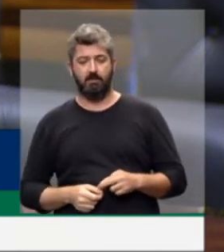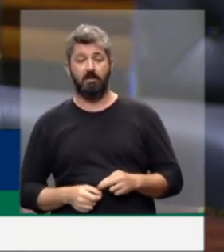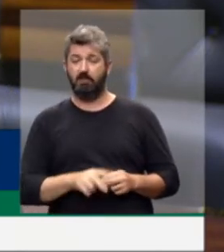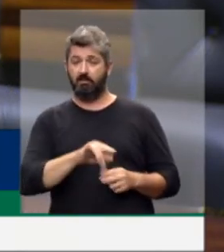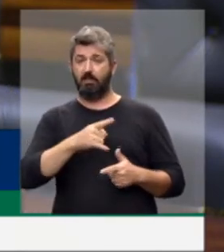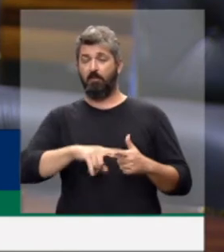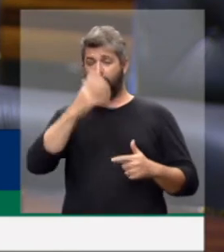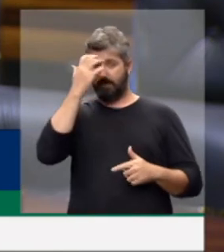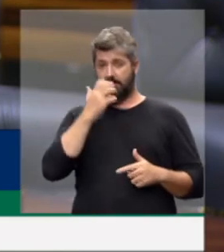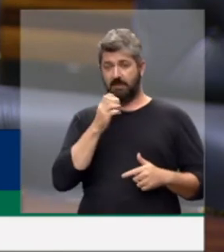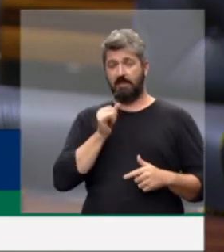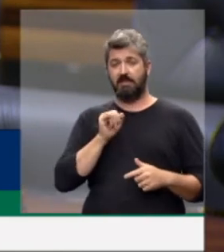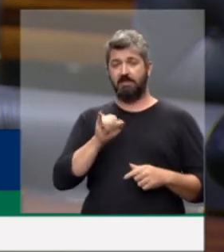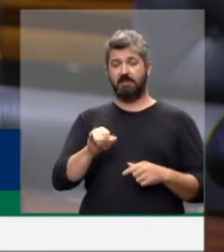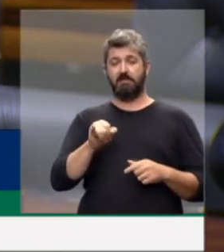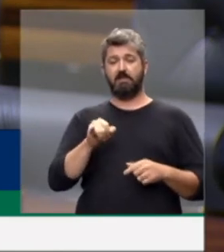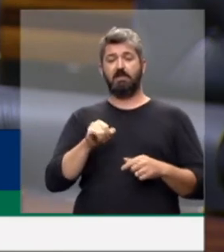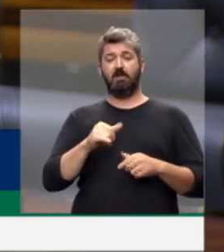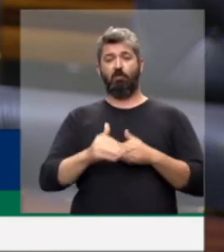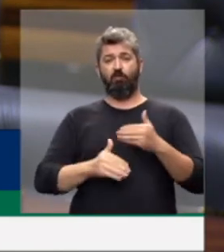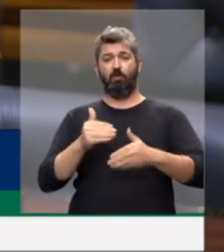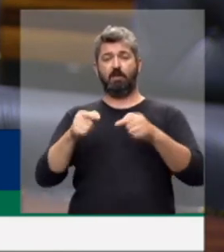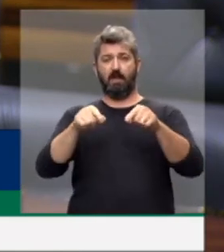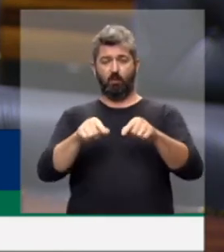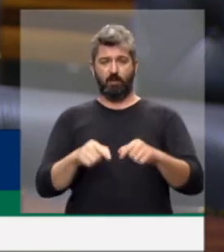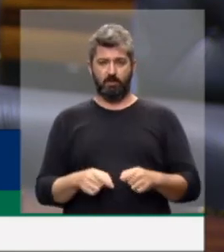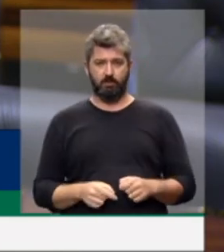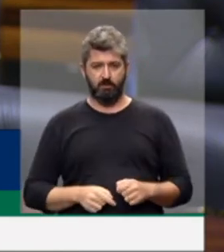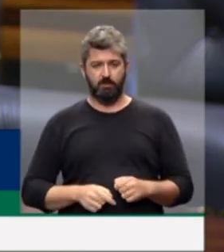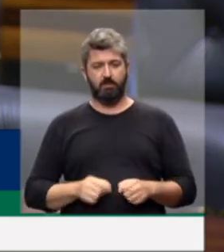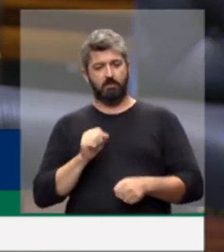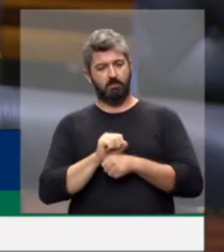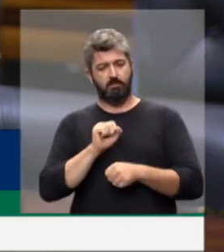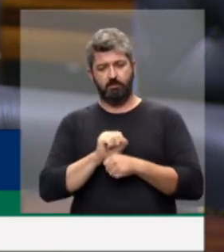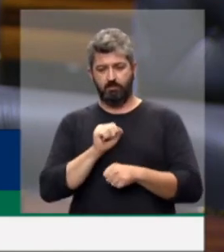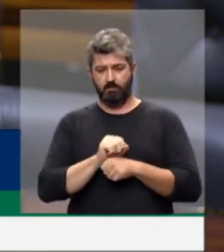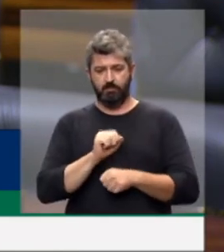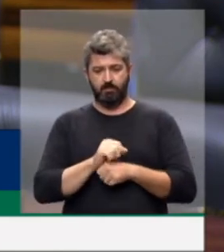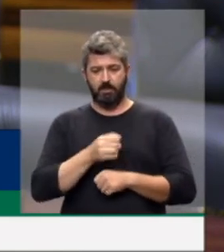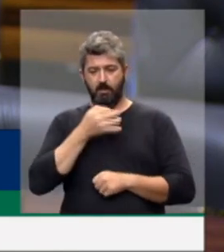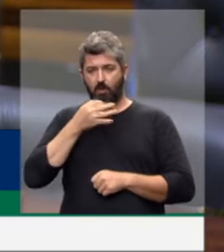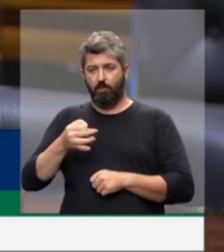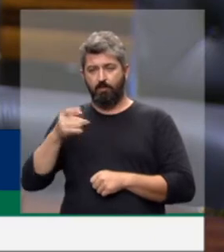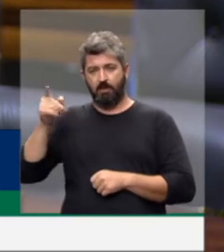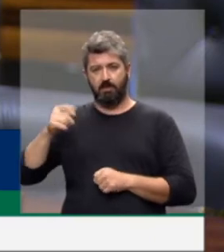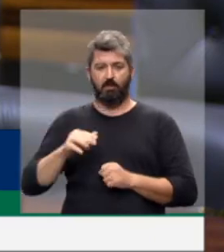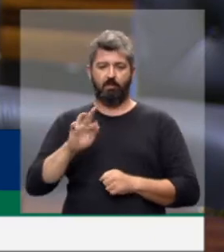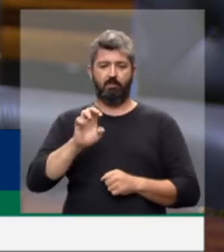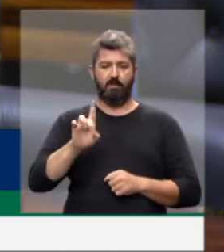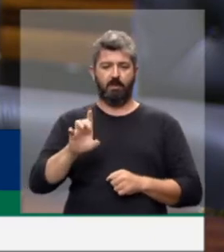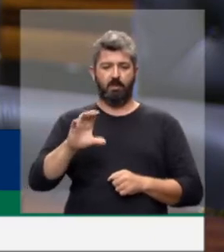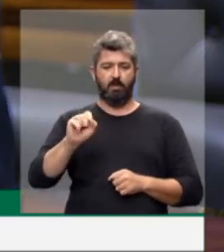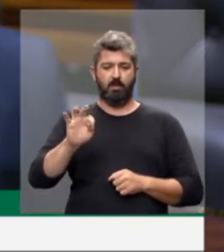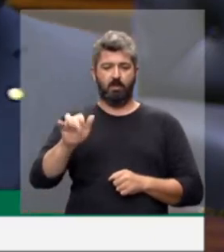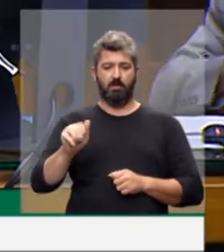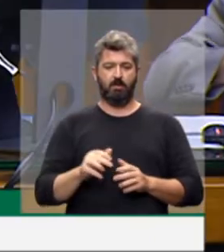NOSSO LÍDER, FRED COSTA, MAS EU DIRIA QUE TEM QUE SER DISCUTIDO, EU DIRIA QUE NÓS VAMOS RETROCEDER SE AVANÇARMOS NUM PROCESSO COMO